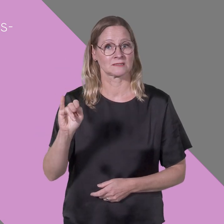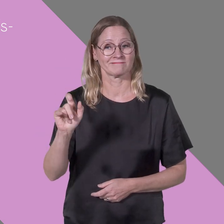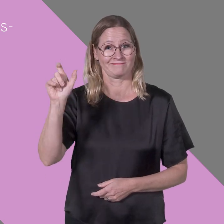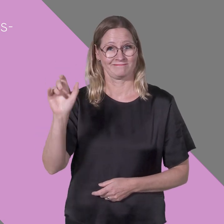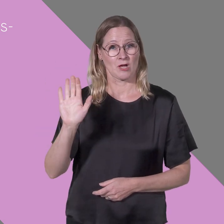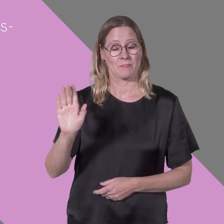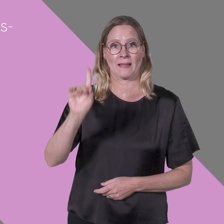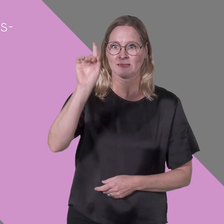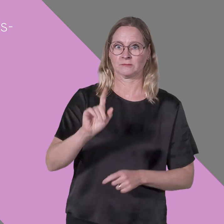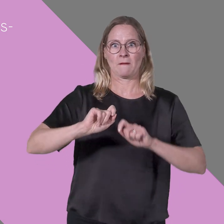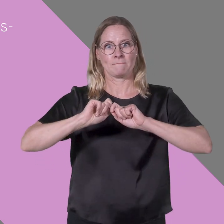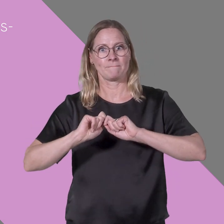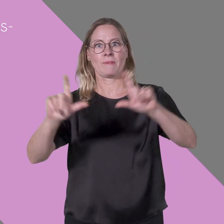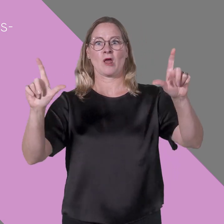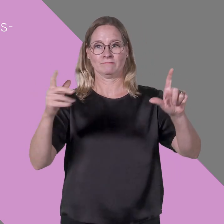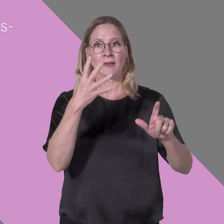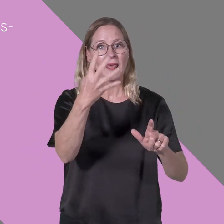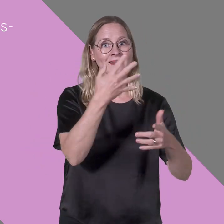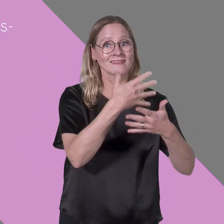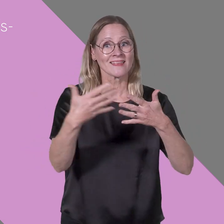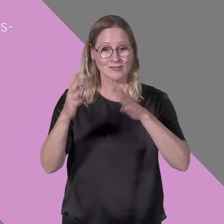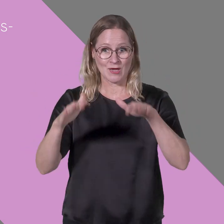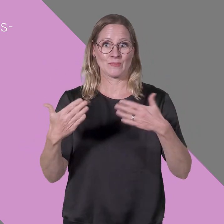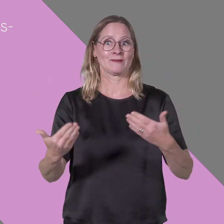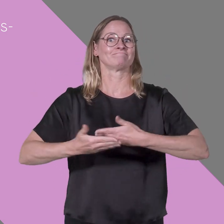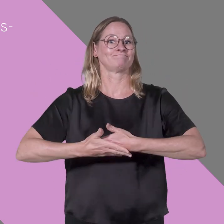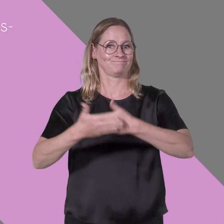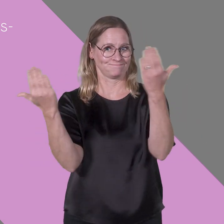ja hänen ensimmäinen nelikielinen bloginsa on nyt julkaistu.